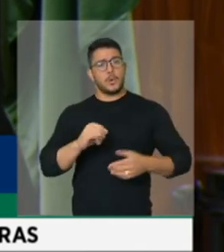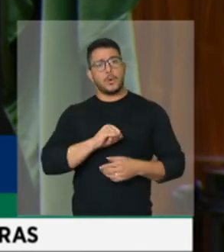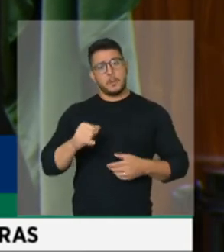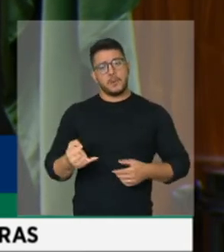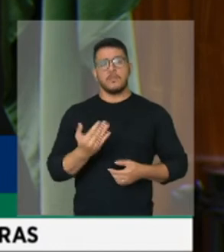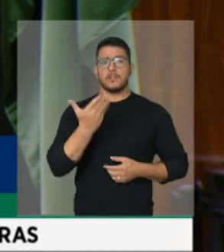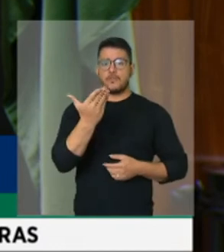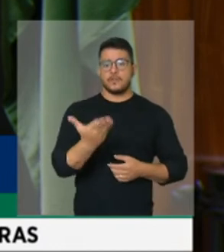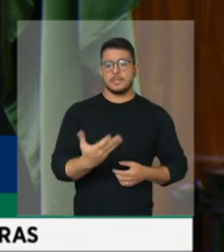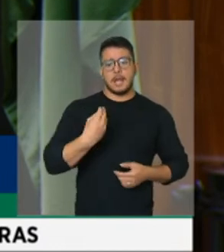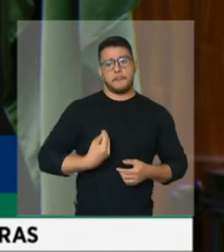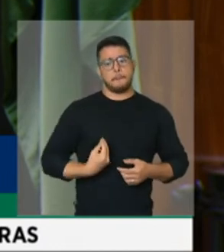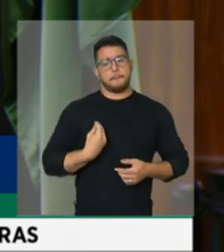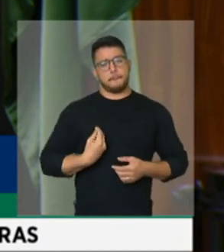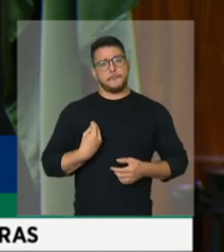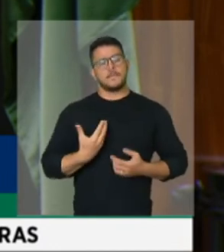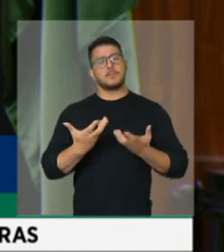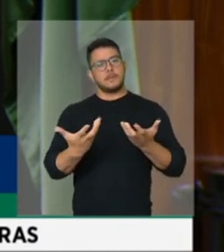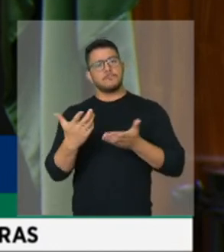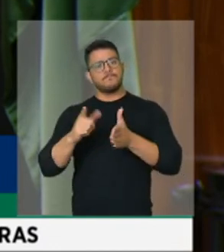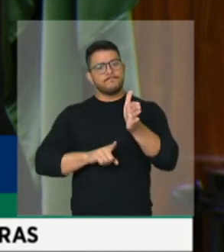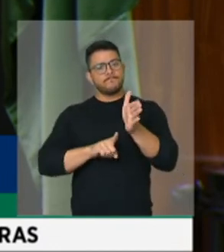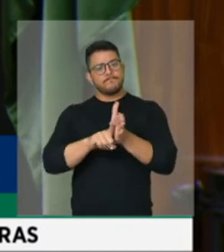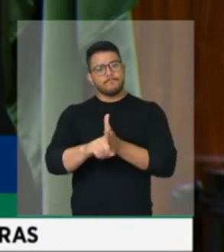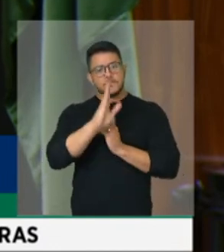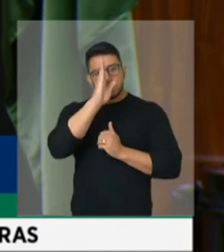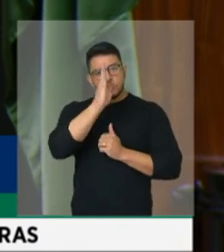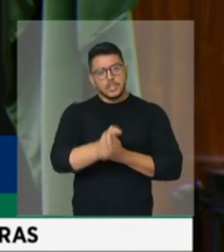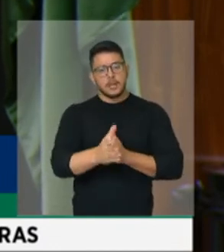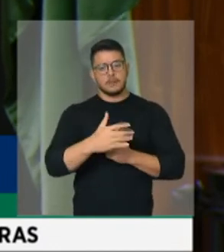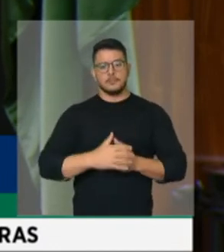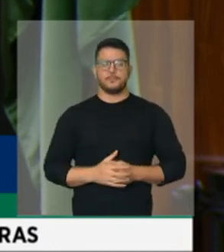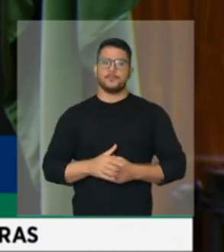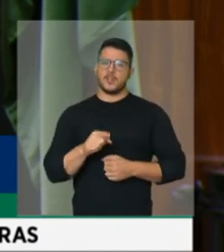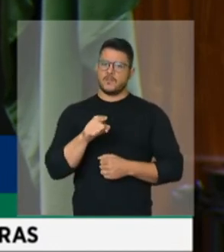SENHOR AGORA AO PLENÁRIO E FAÇO DIRETAMENTE OS QUESTIONAMENTOS AO SENHOR. O SENHOR NEGA A RELAÇÃO QUE